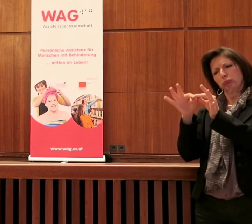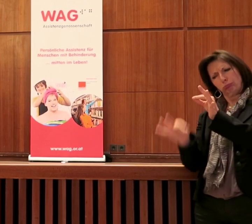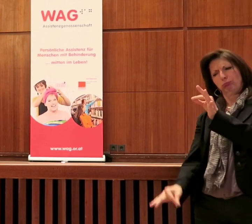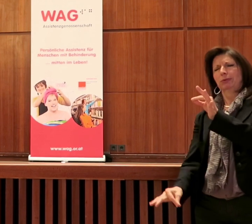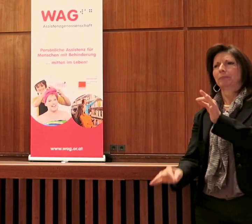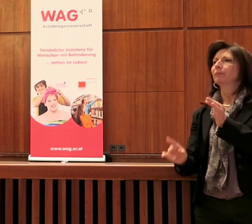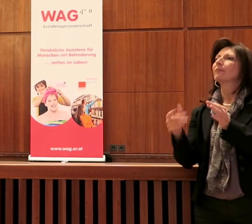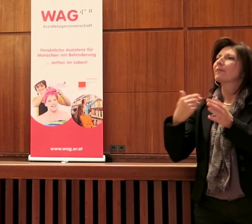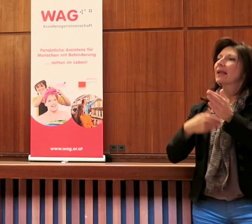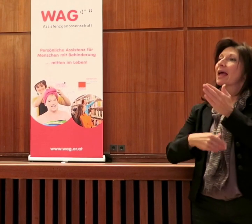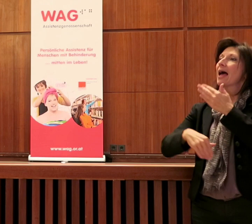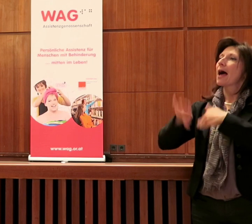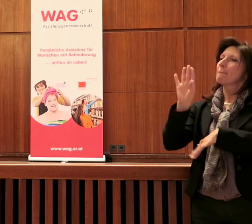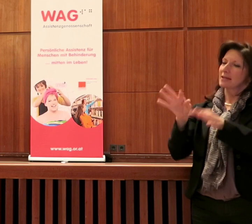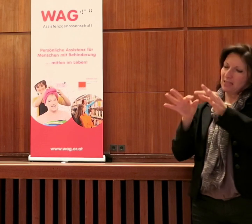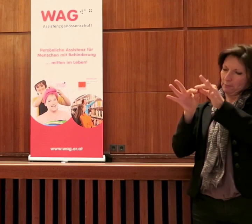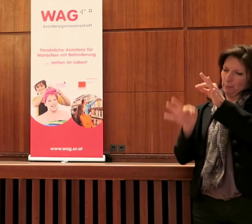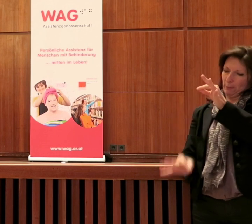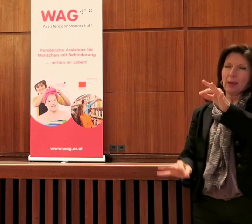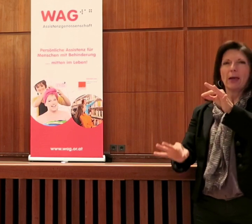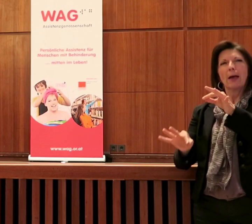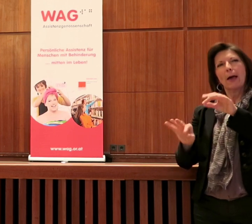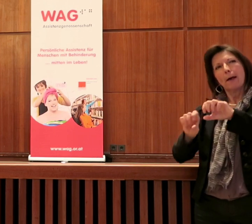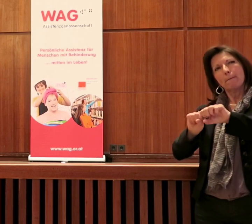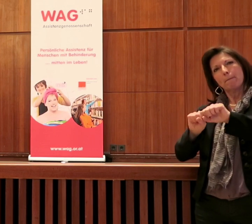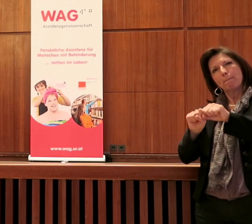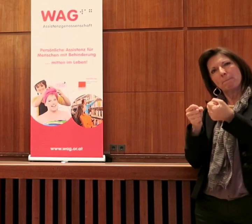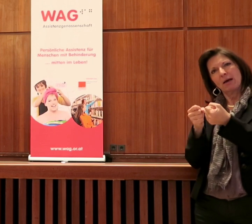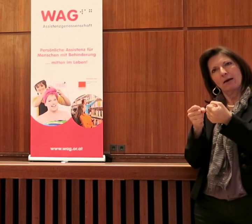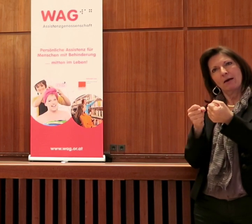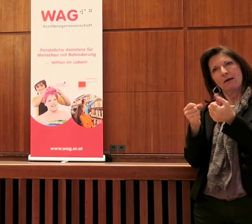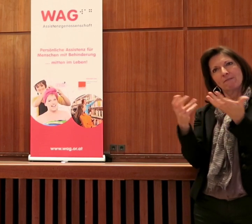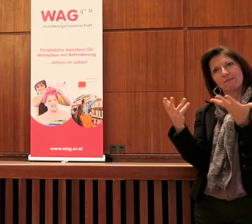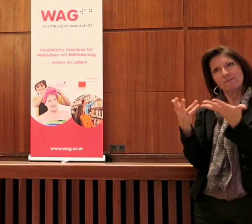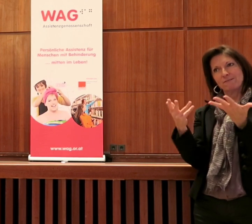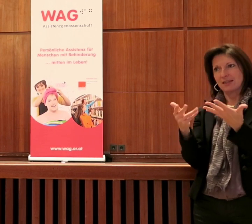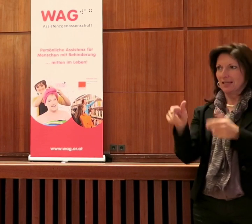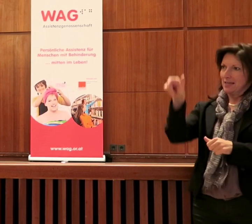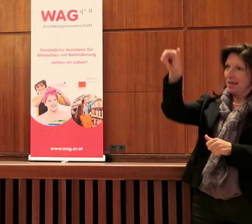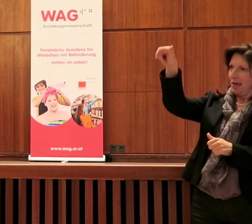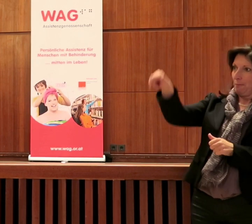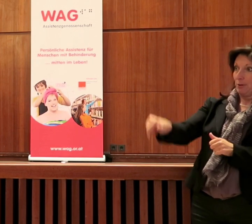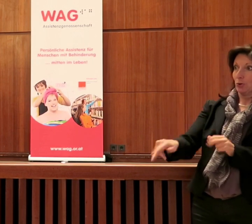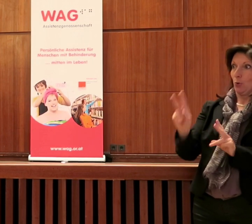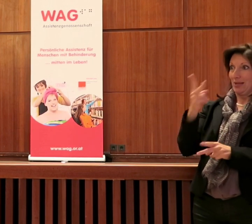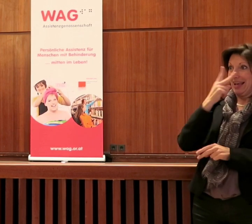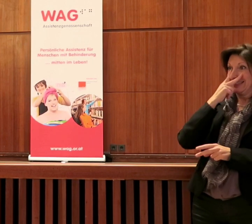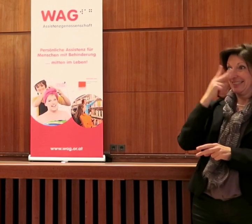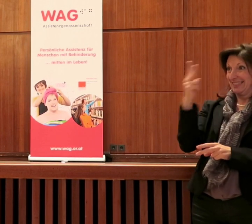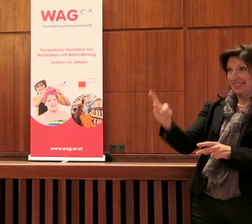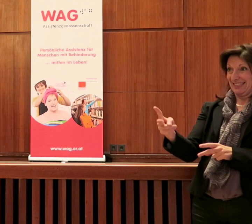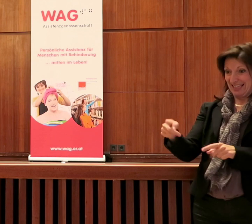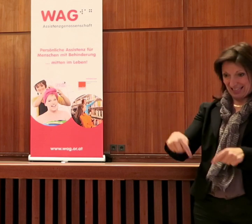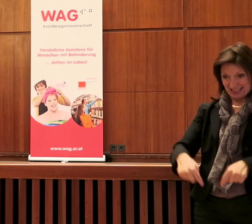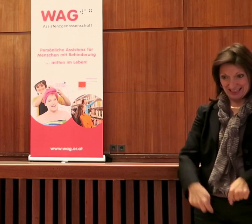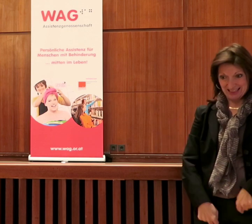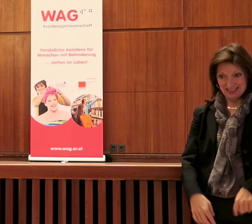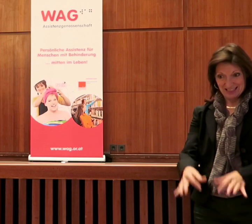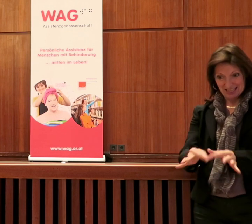Meistens bricht so ein Blindenstock zwischen den Beinen eines netten, sehenden Mitmenschen ab. Und die entwickeln sich dann auch sofort